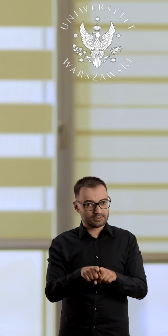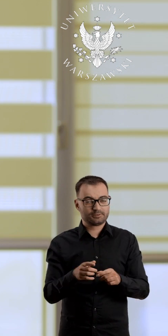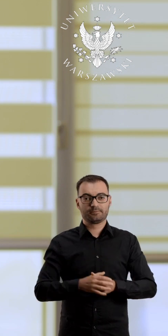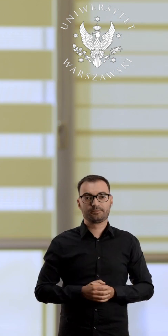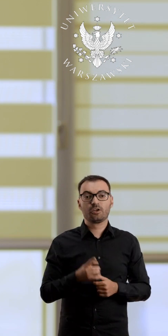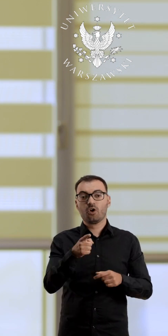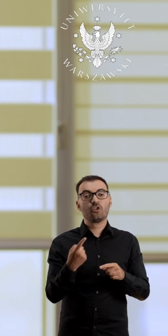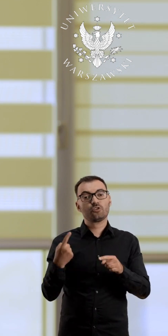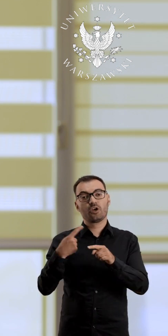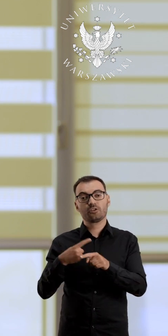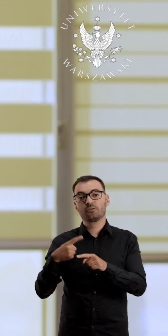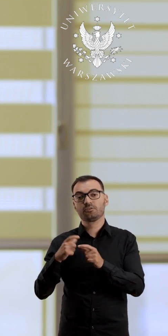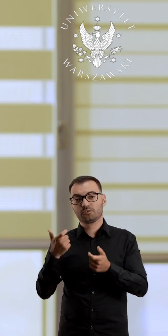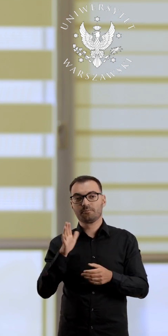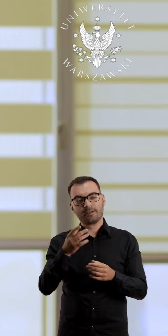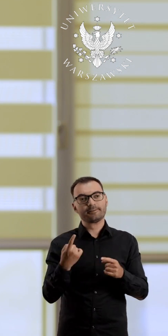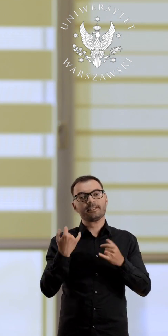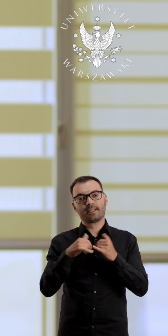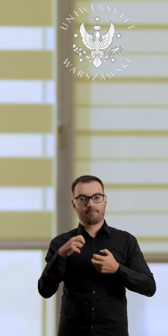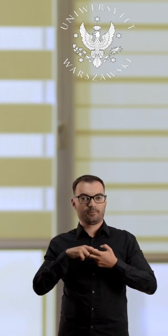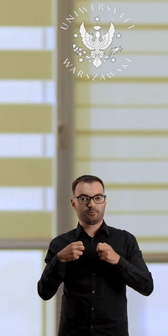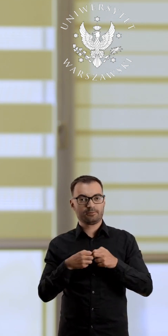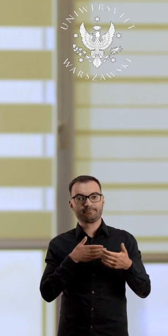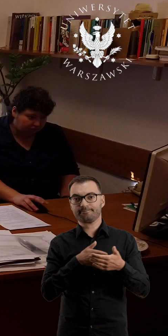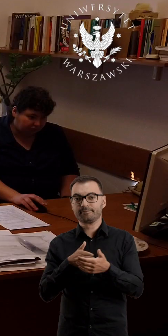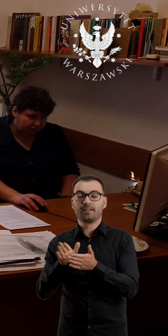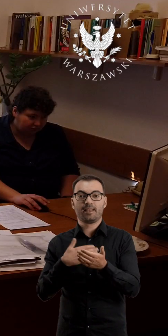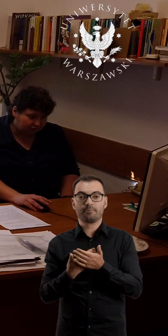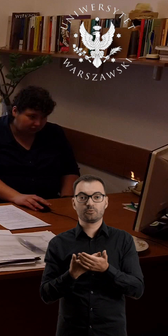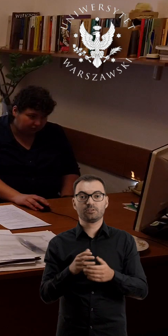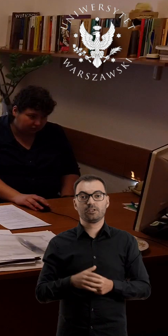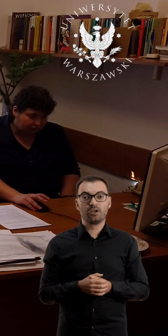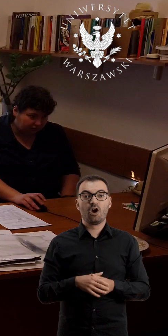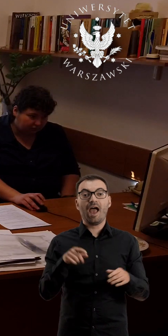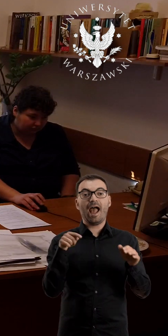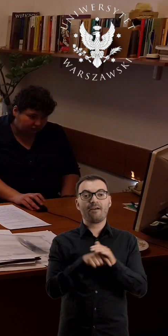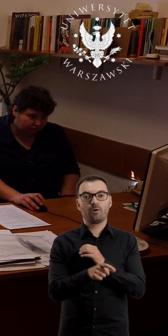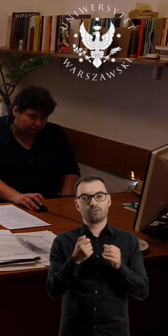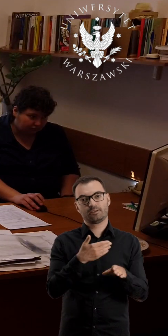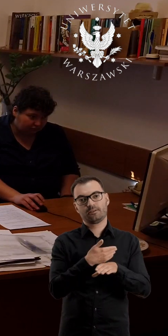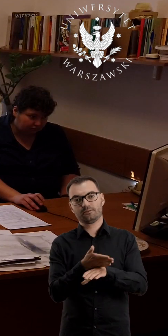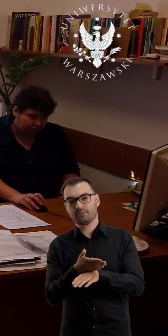które dodatkowo narażone są na inne trudności, na przykład na opóźniony proces ewakuacji